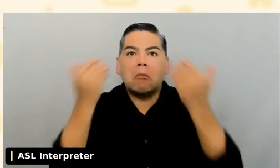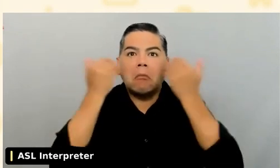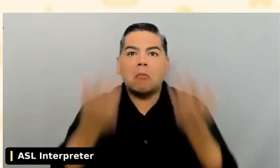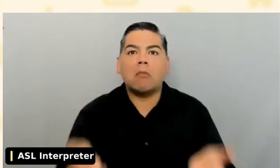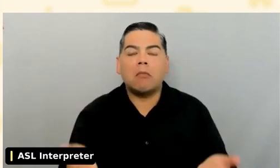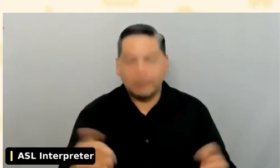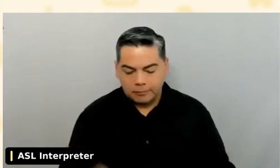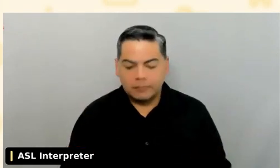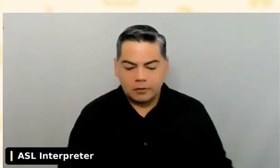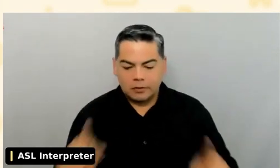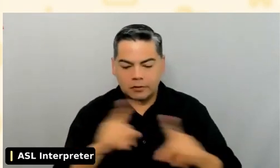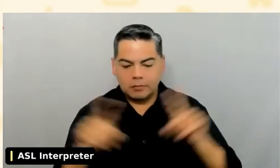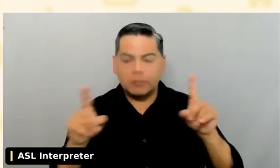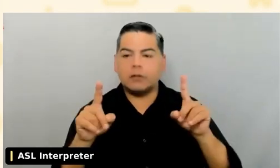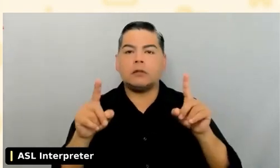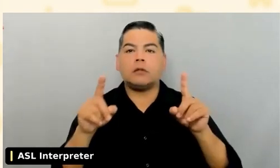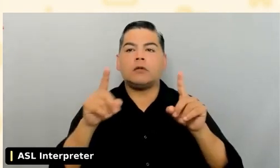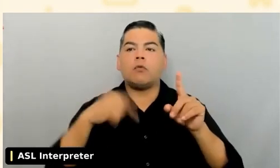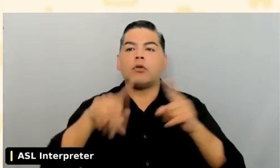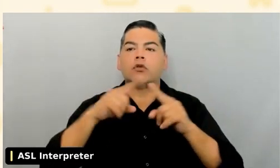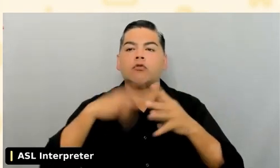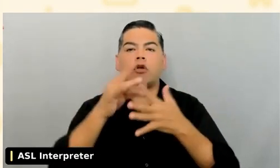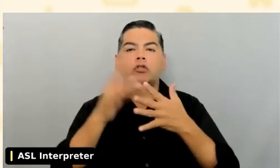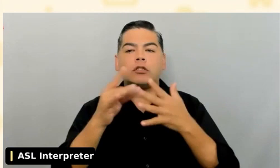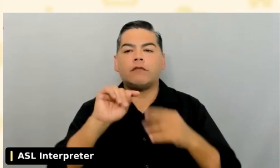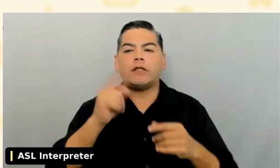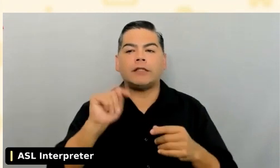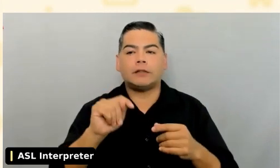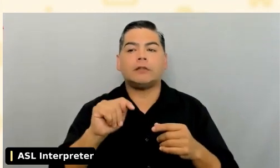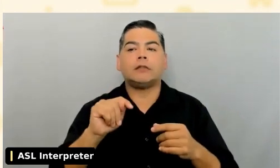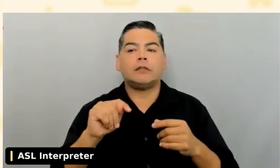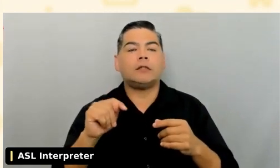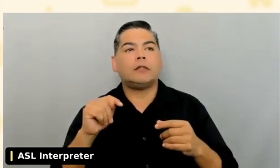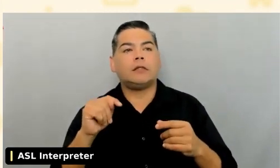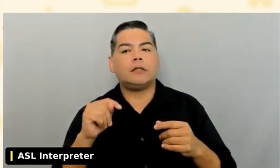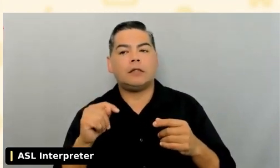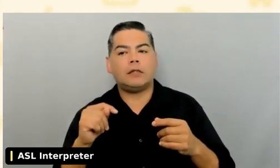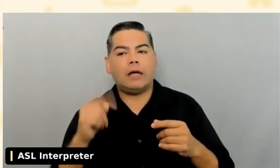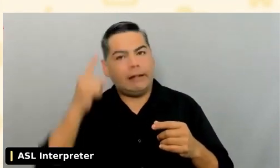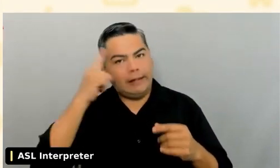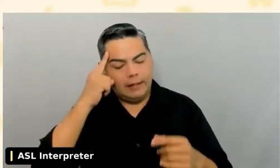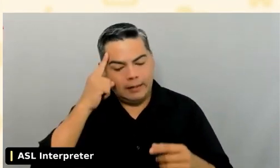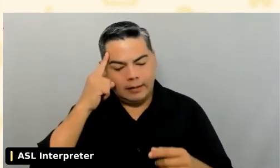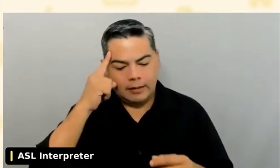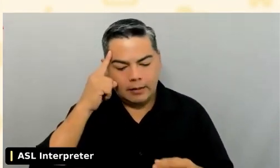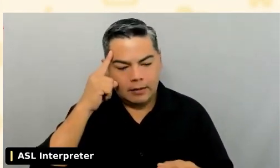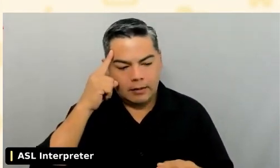Pero cuando usamos un texto alternativo, creo que cuando lo modificamos,